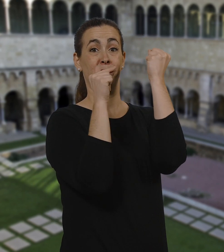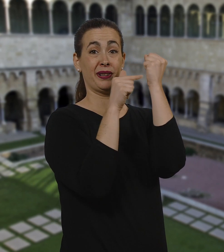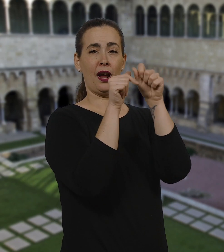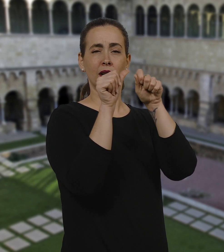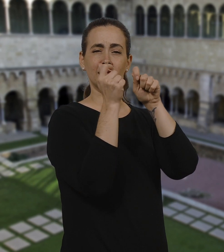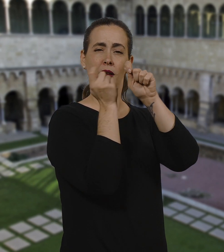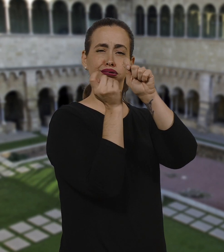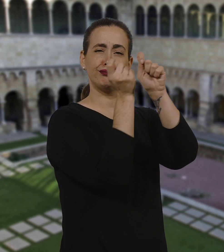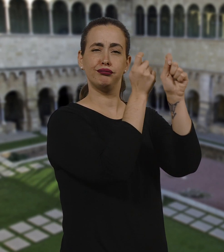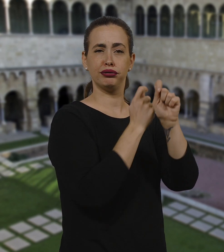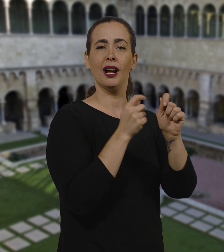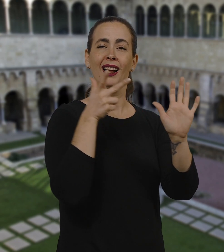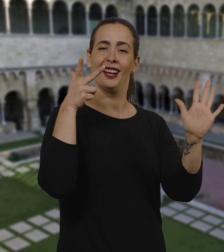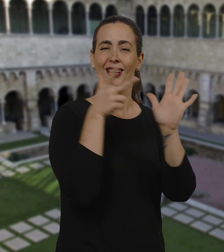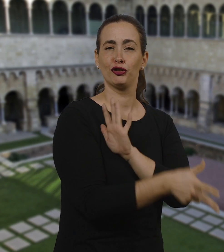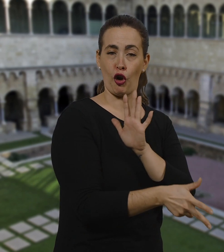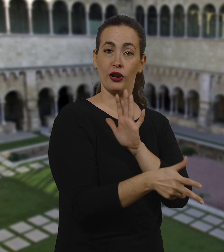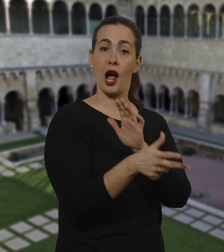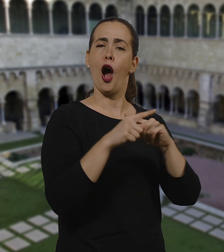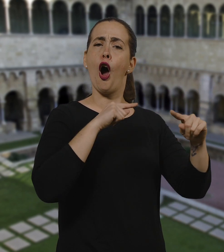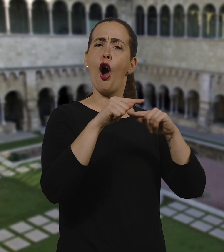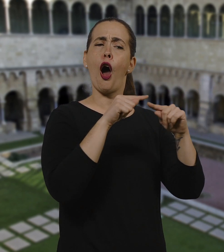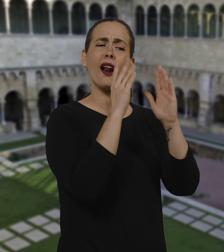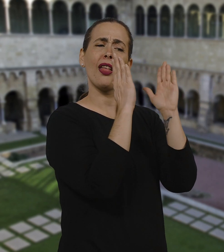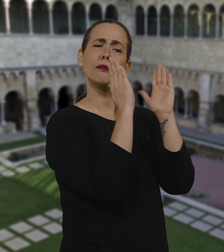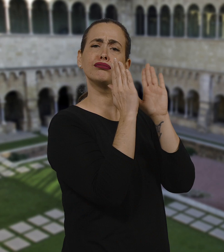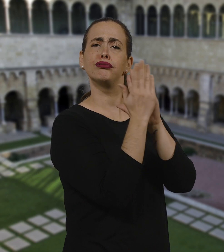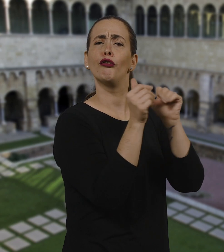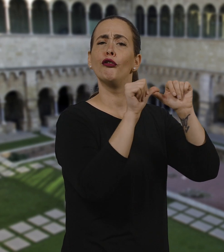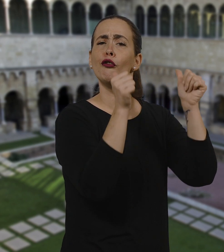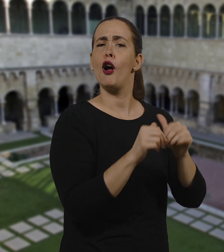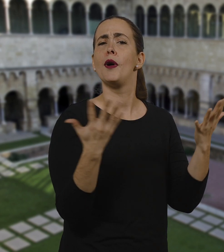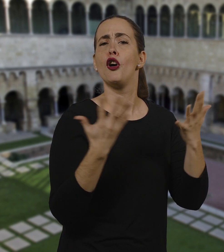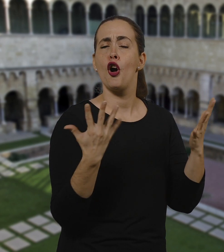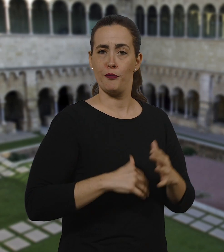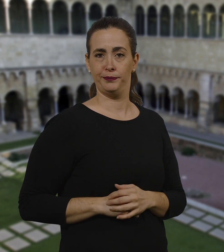i els capitells historiats s’organitzen de la mateixa manera: